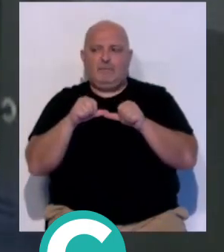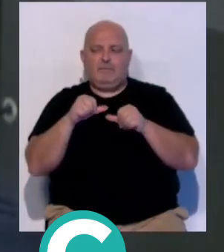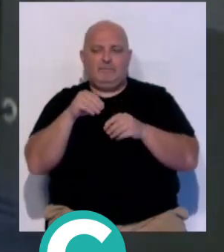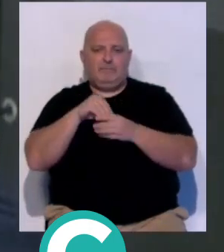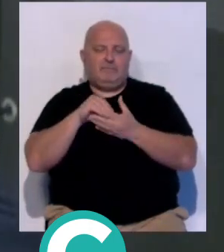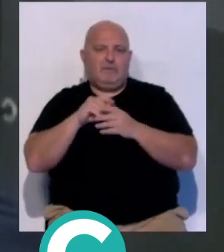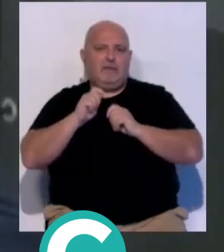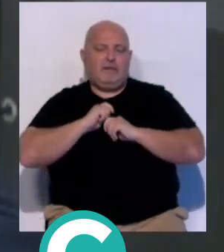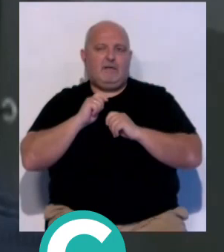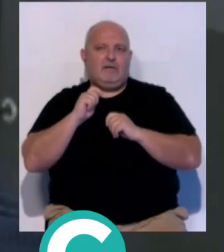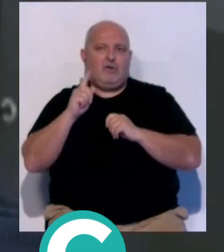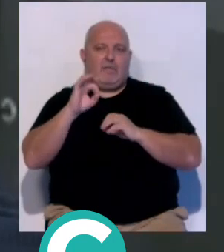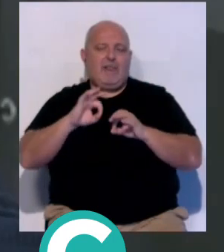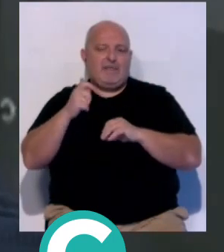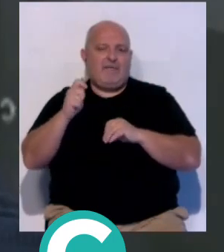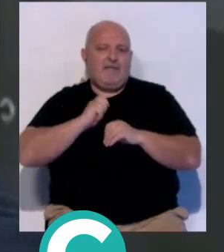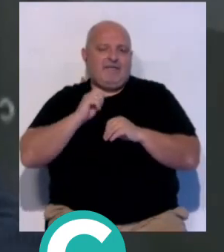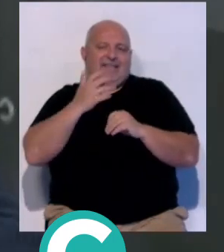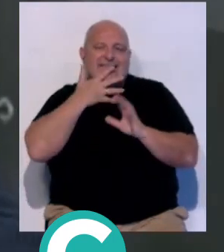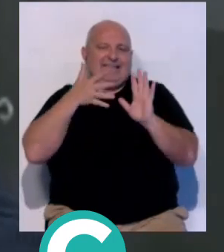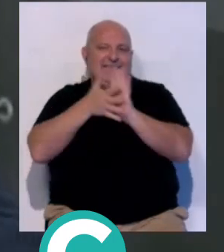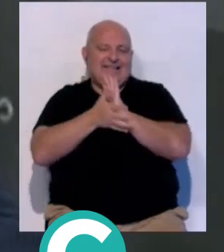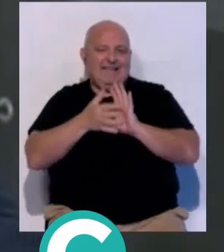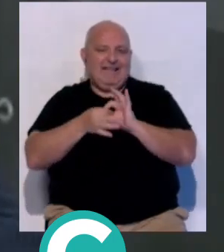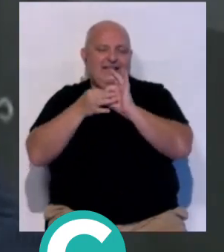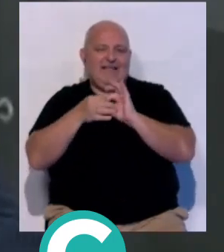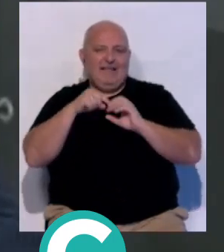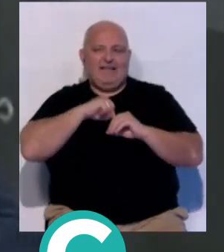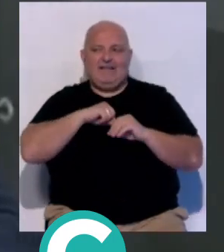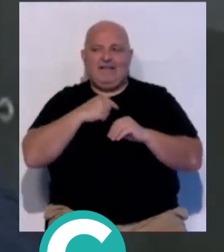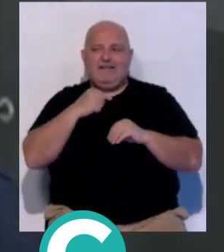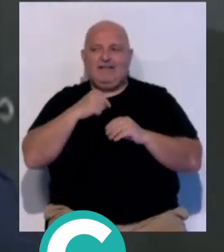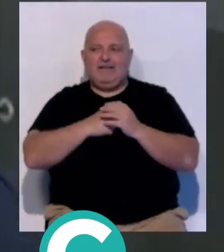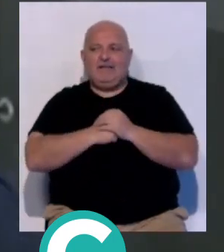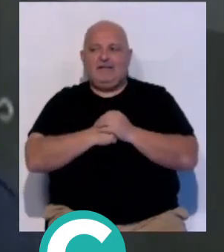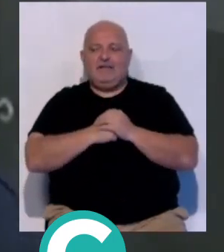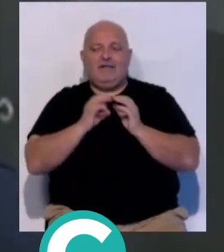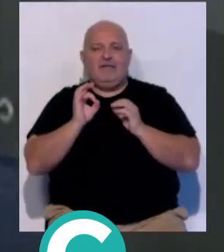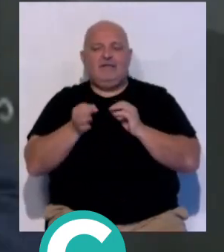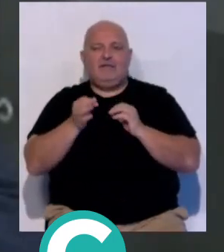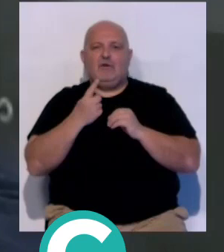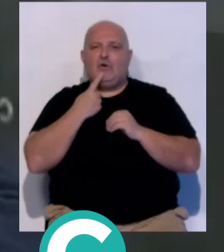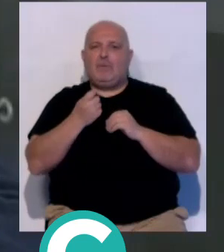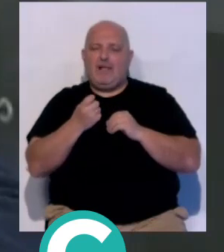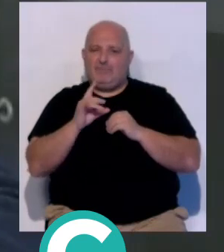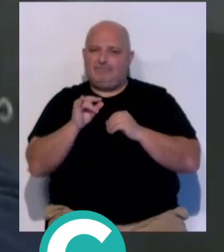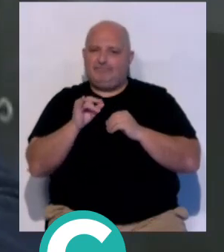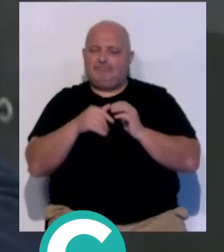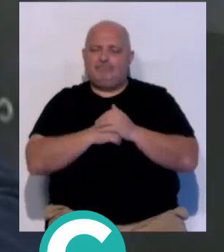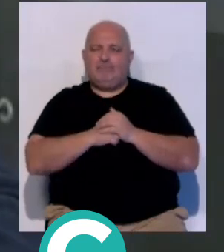nos manda la llave Pero bueno tengo Ya mi puerta lo que sí era complicado no porque un equipo que